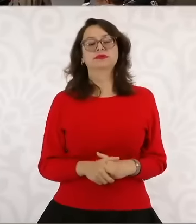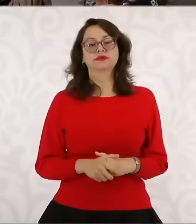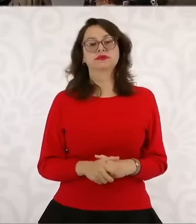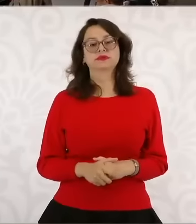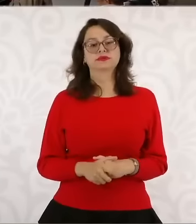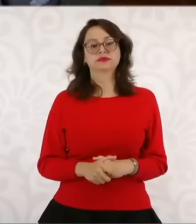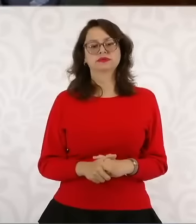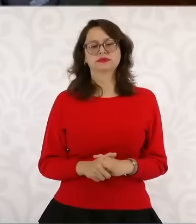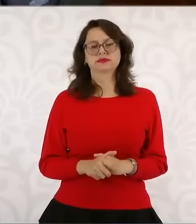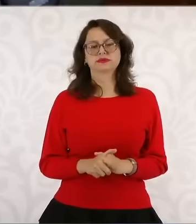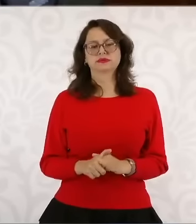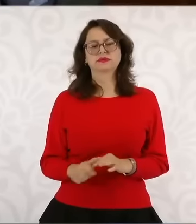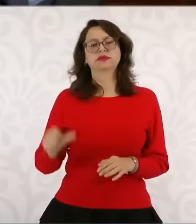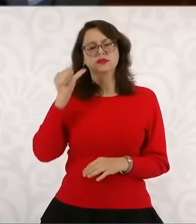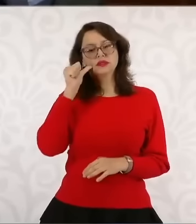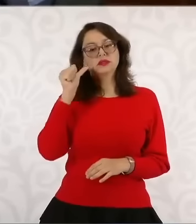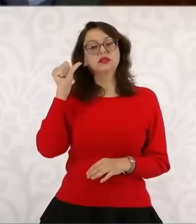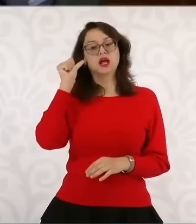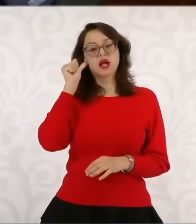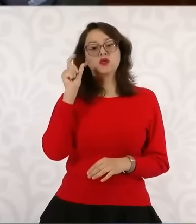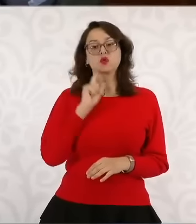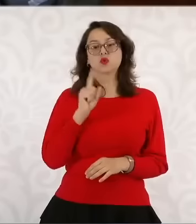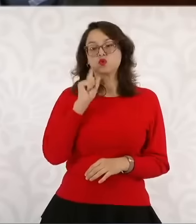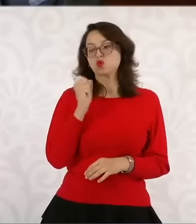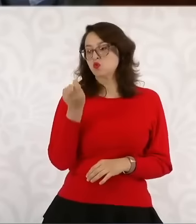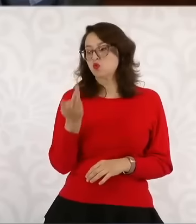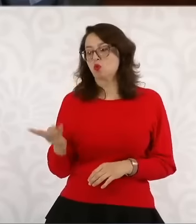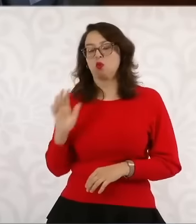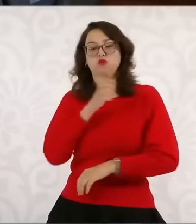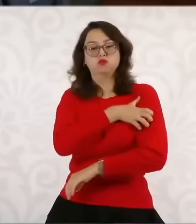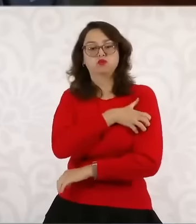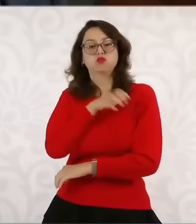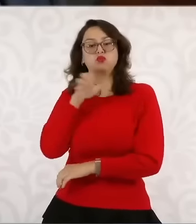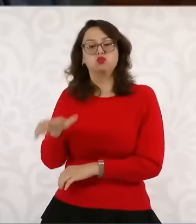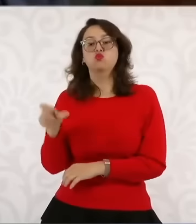empoderamiento de mujeres, en específico de una mujer mexicana. La concursante de Miss Universo